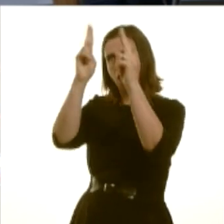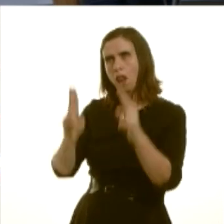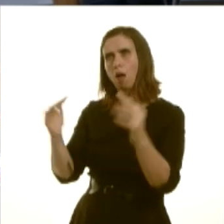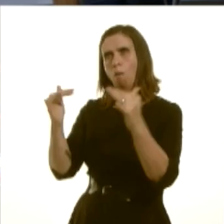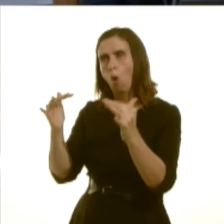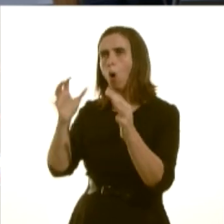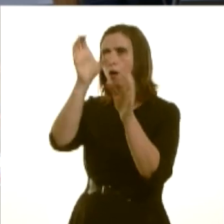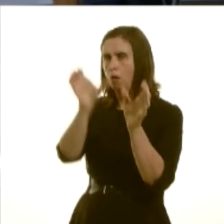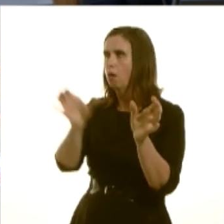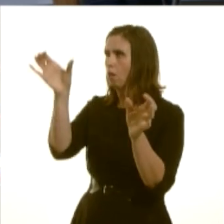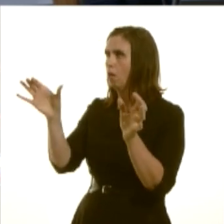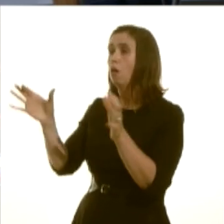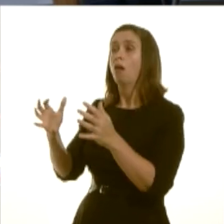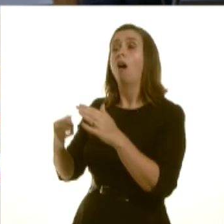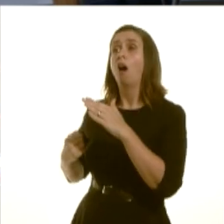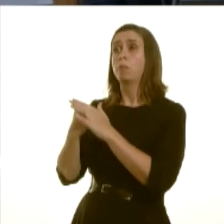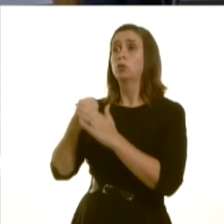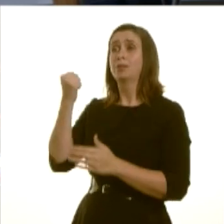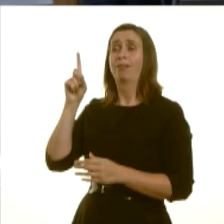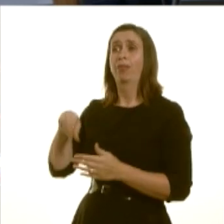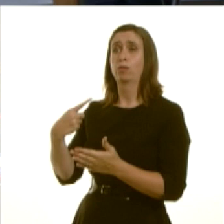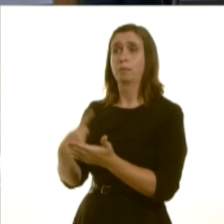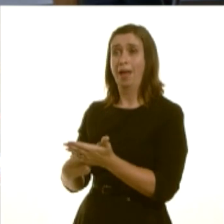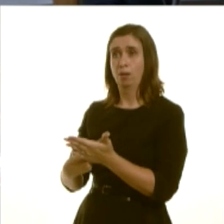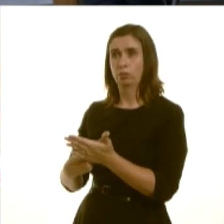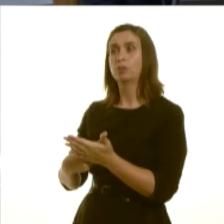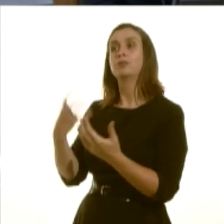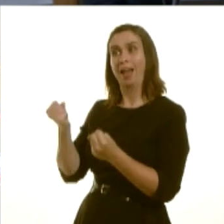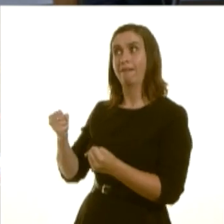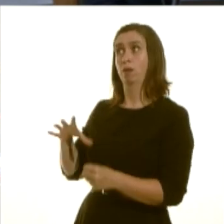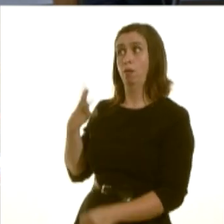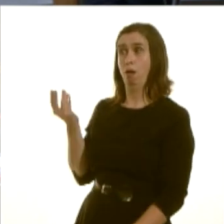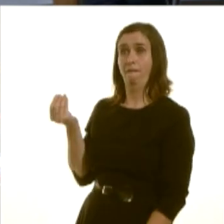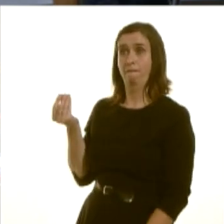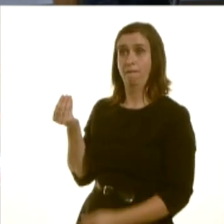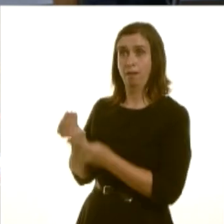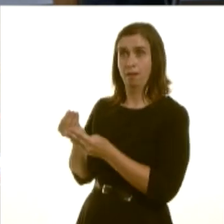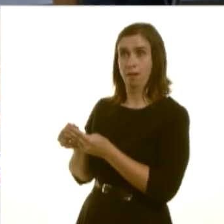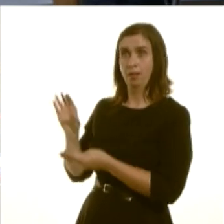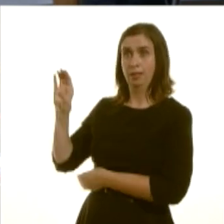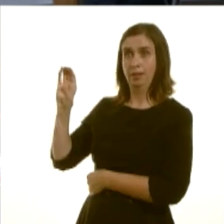£10,000 ar gael. Felly, rydym wedi sicrhau bod arian ar gael er mwyn gwella, os oes raid,